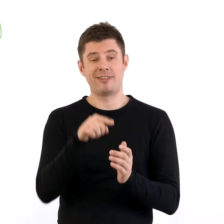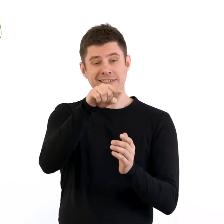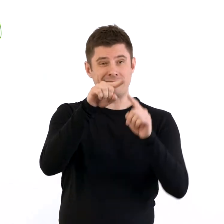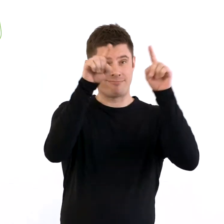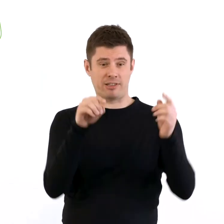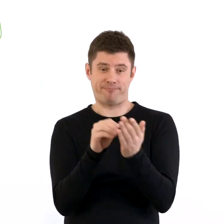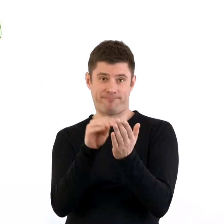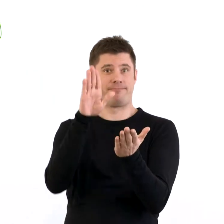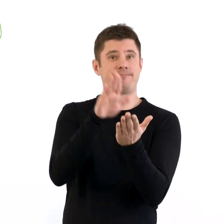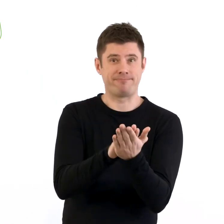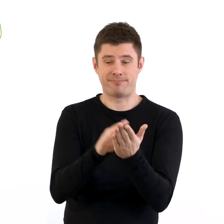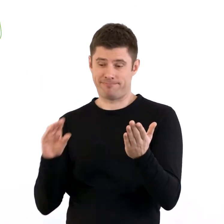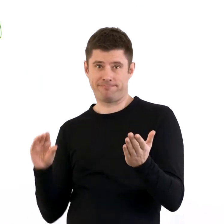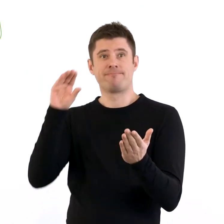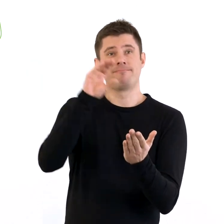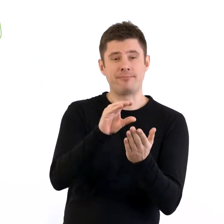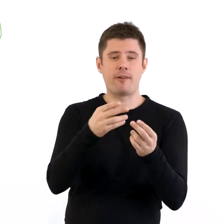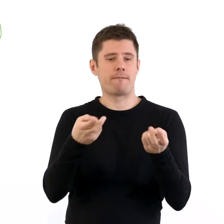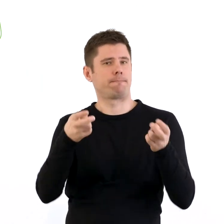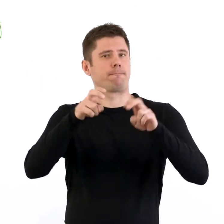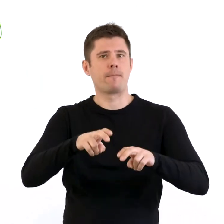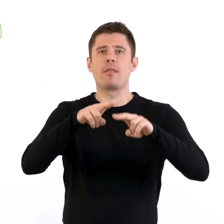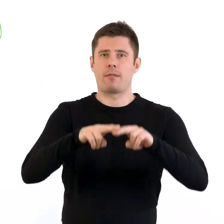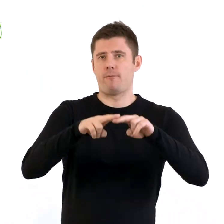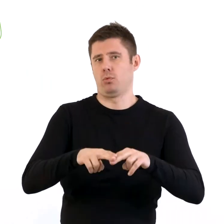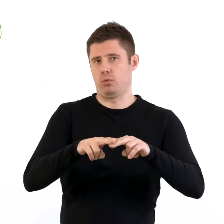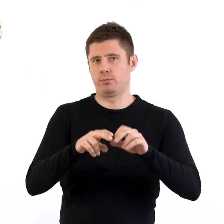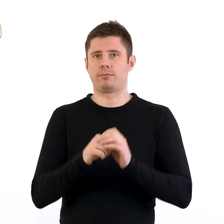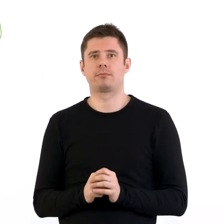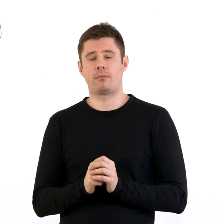Kwota wskazana w akcie notarialnym jest funduszem założycielskim fundacji.